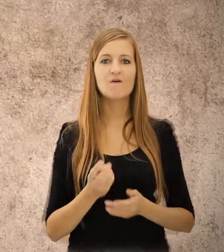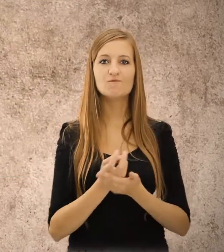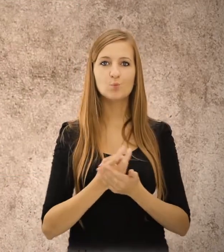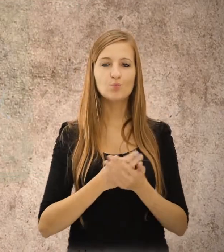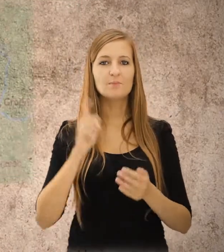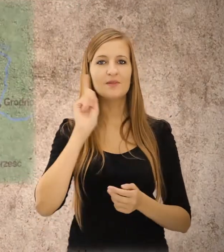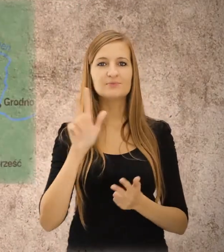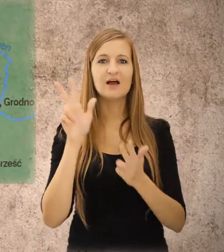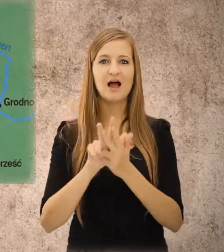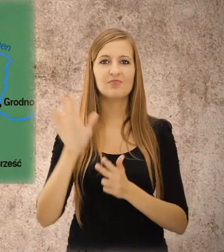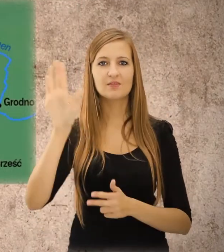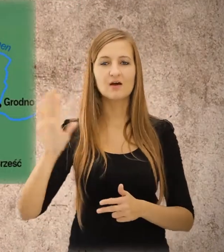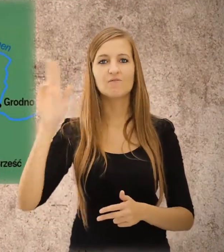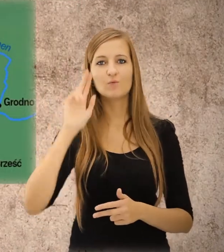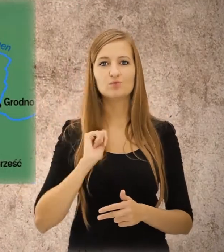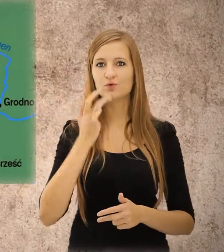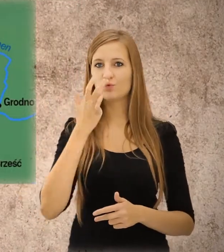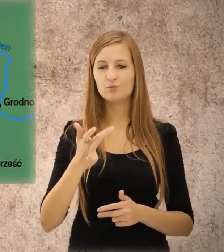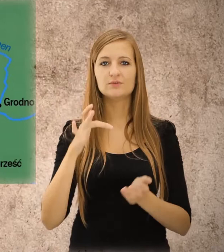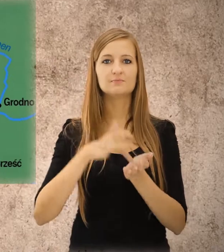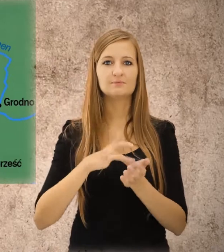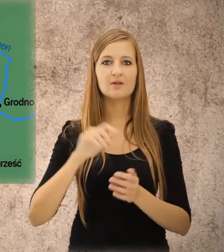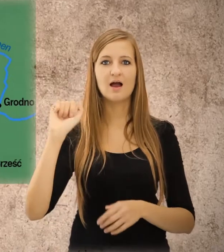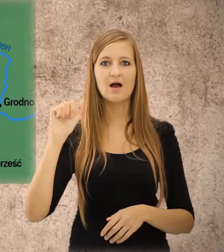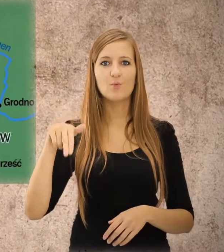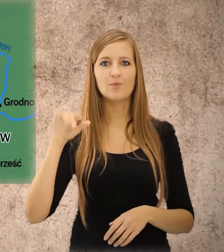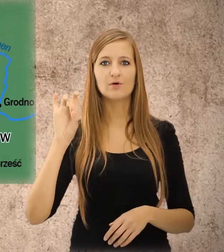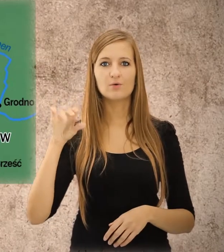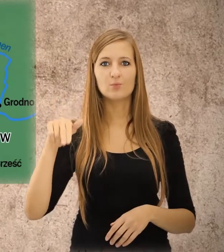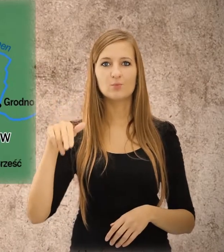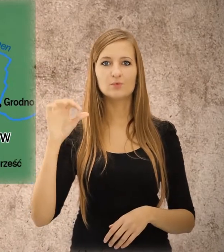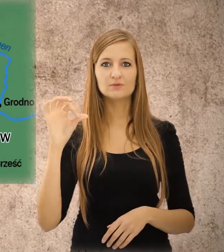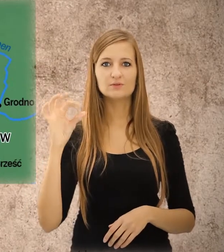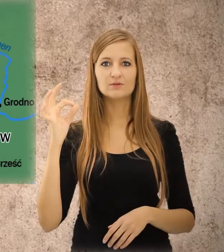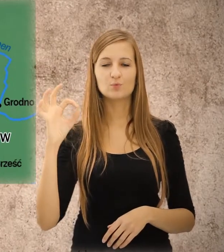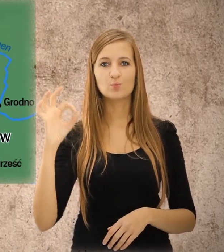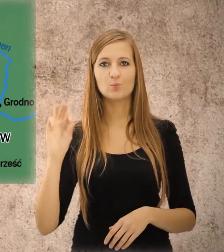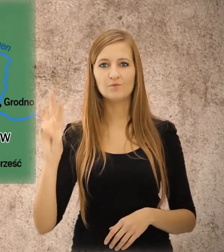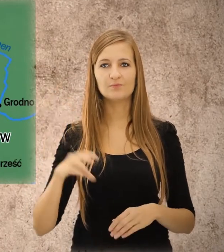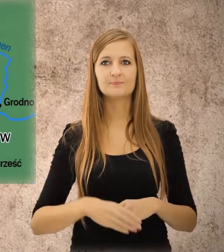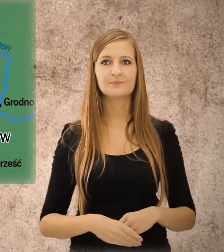Na północy Niemcy w lutym zaatakowali armię rosyjską pod Augustowem.